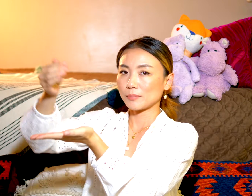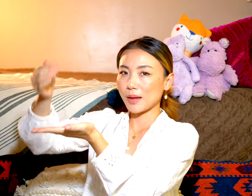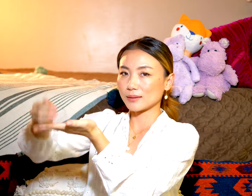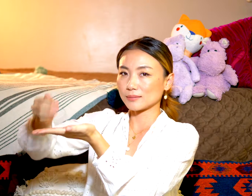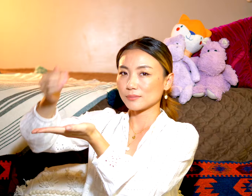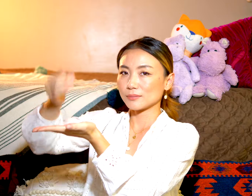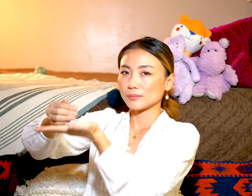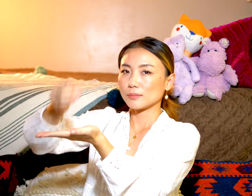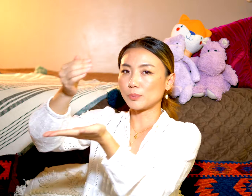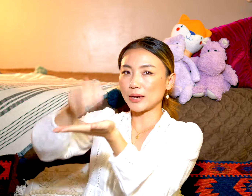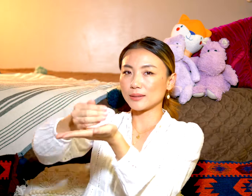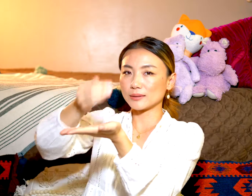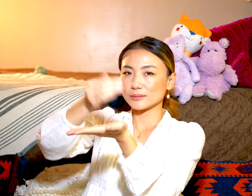パン Bread